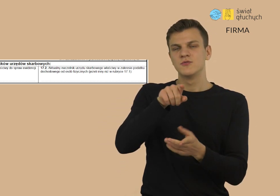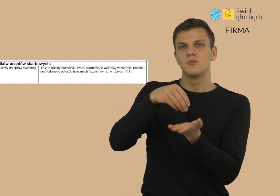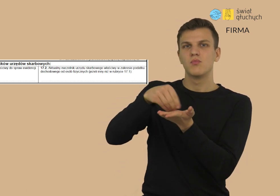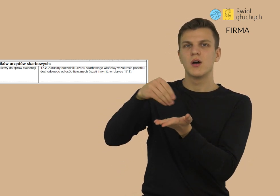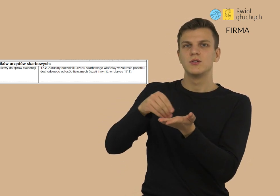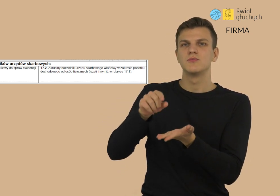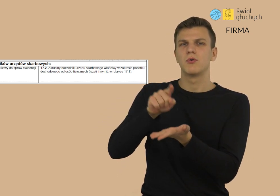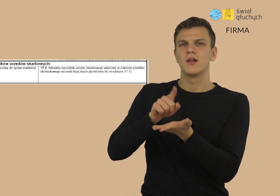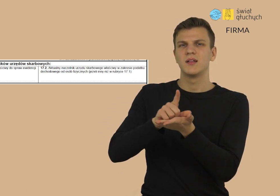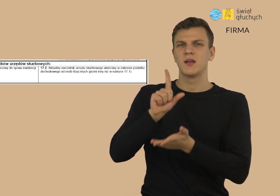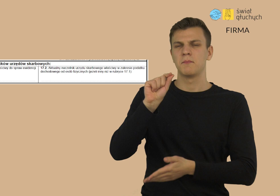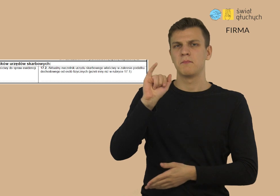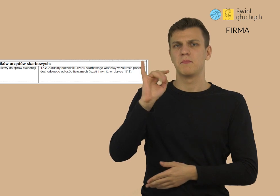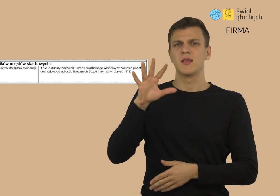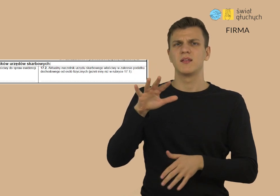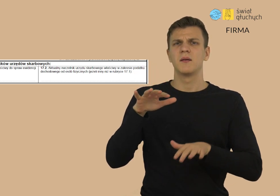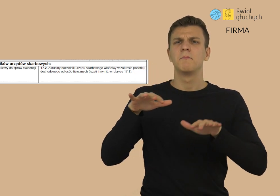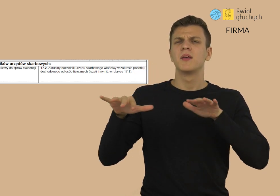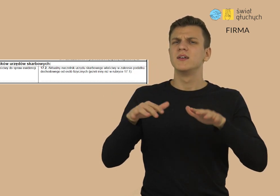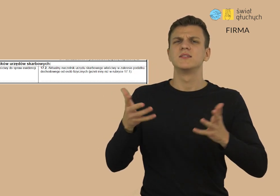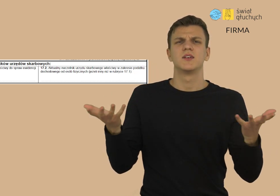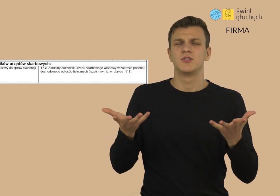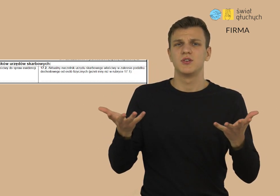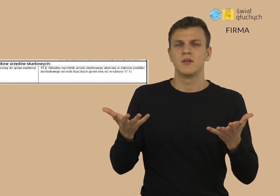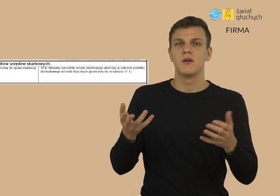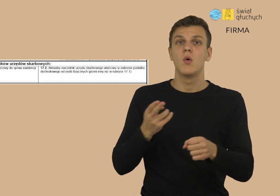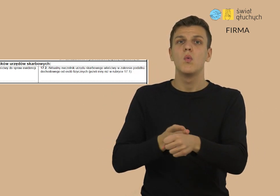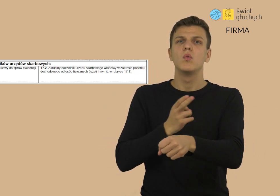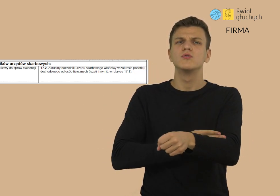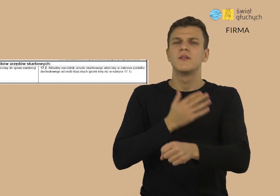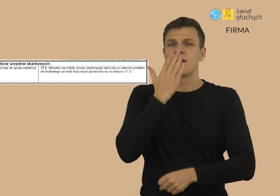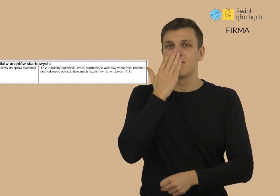podatników oraz podatku PIT, ze względu na siedzibę jednostki.